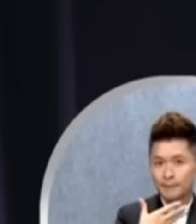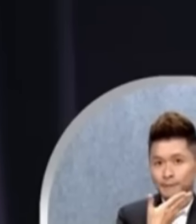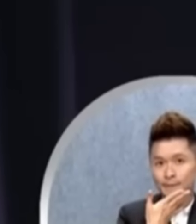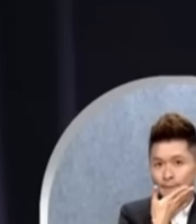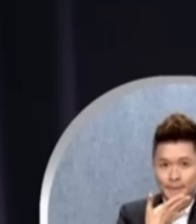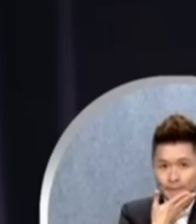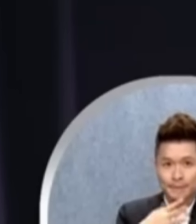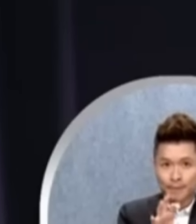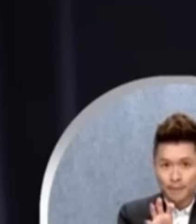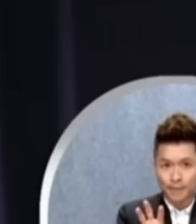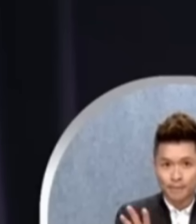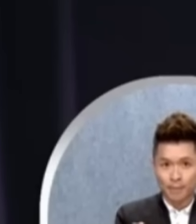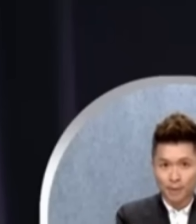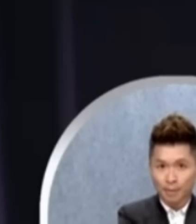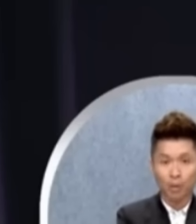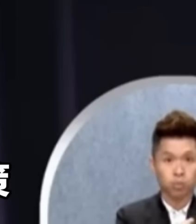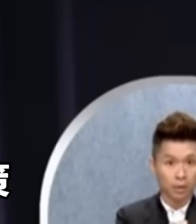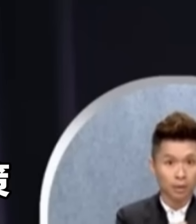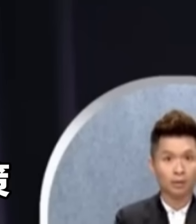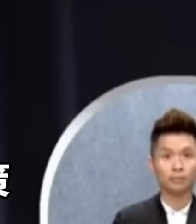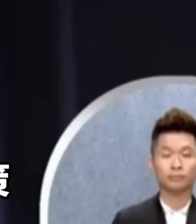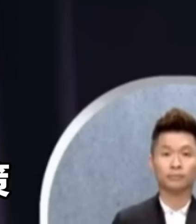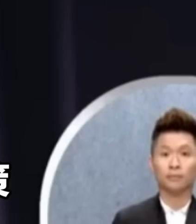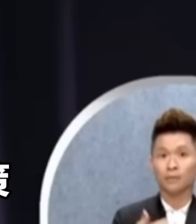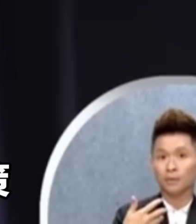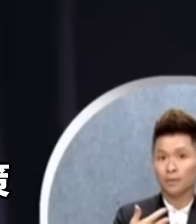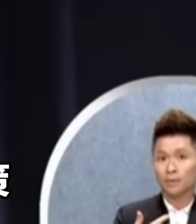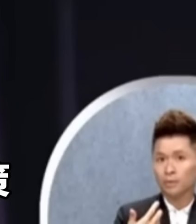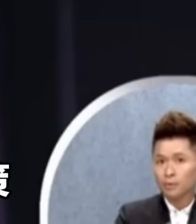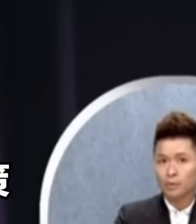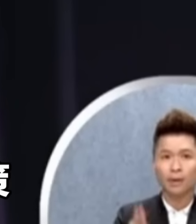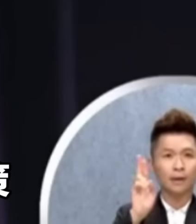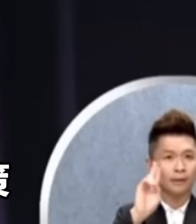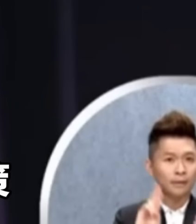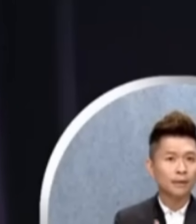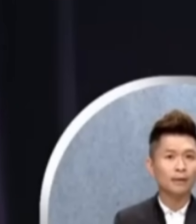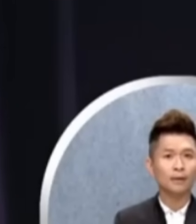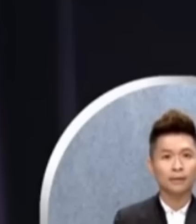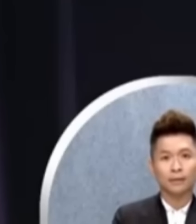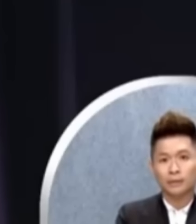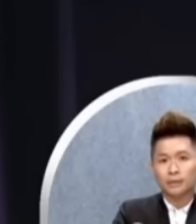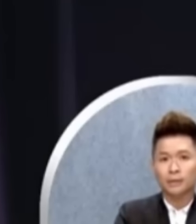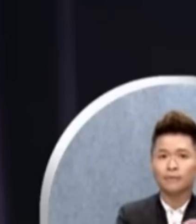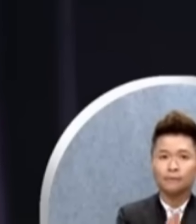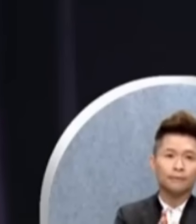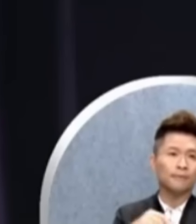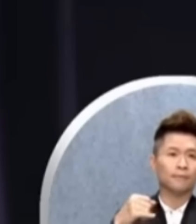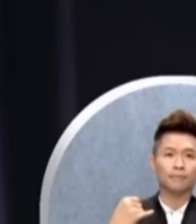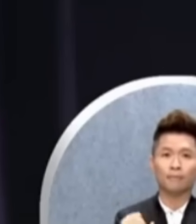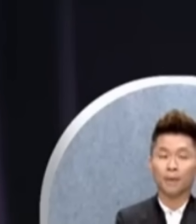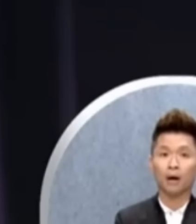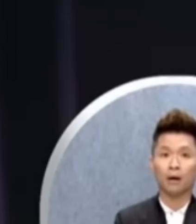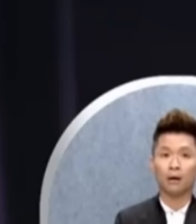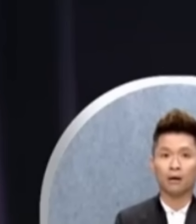水難 電難 工難 又得不到政府良好的服務的政策 仕農工商全部在哀號